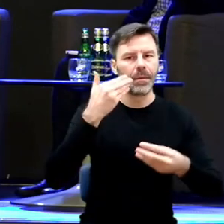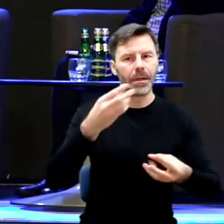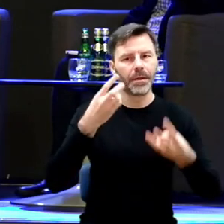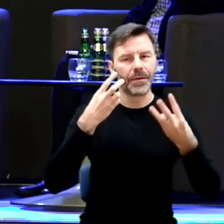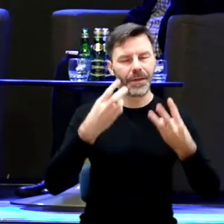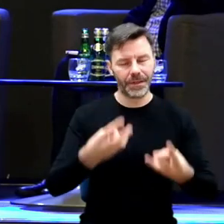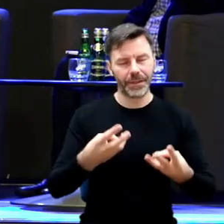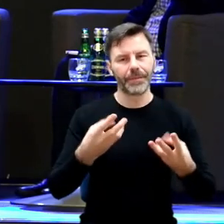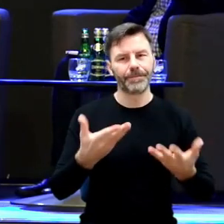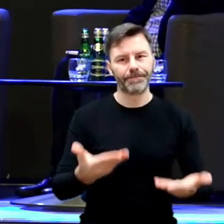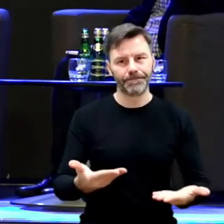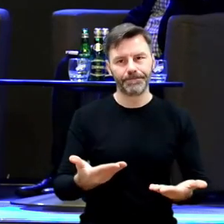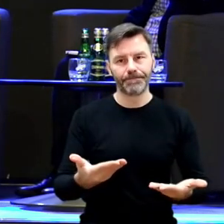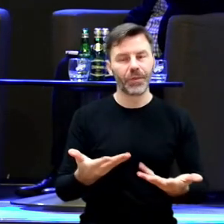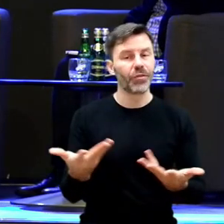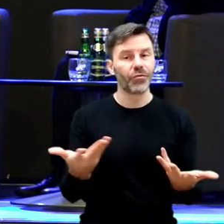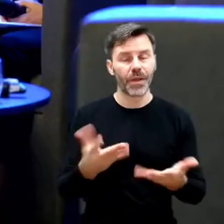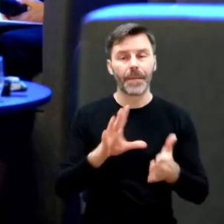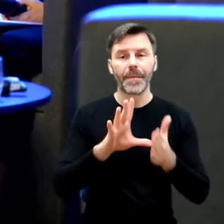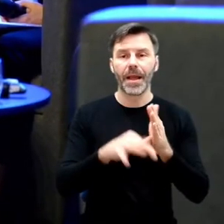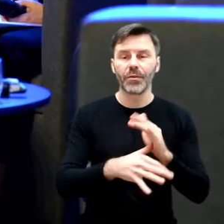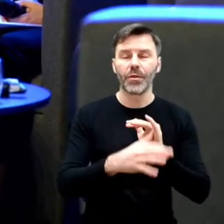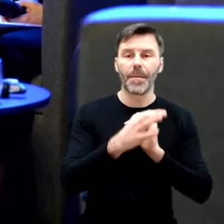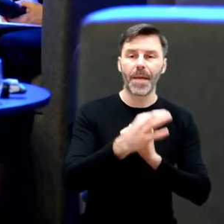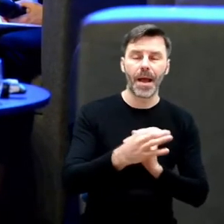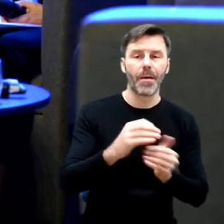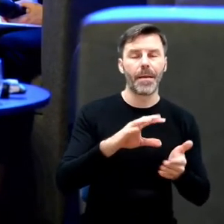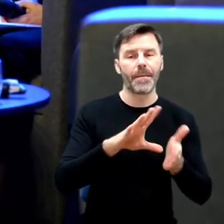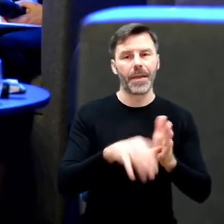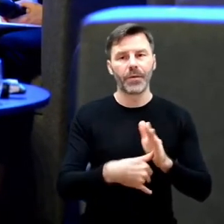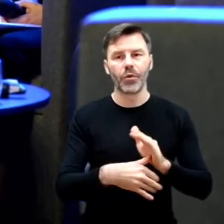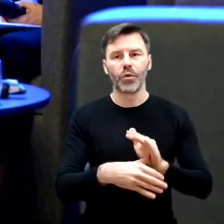w mniejszych miastach, gdzie udział sektora